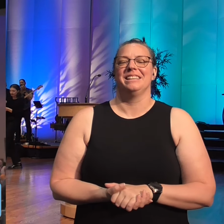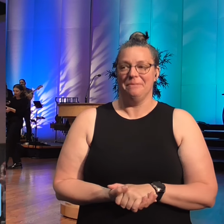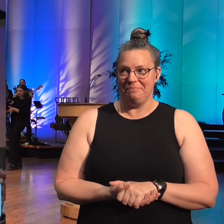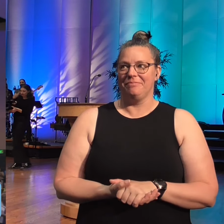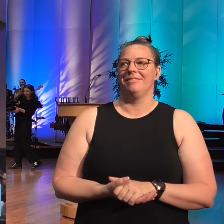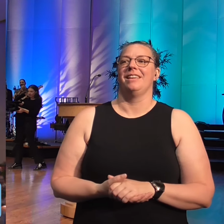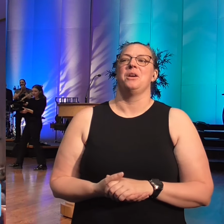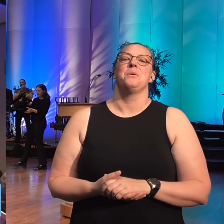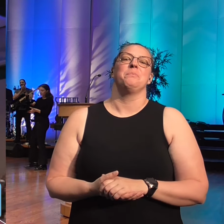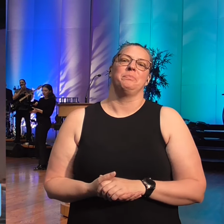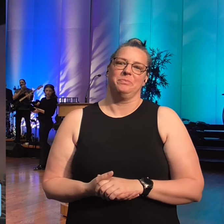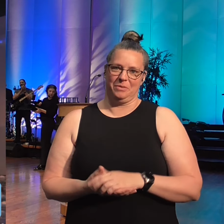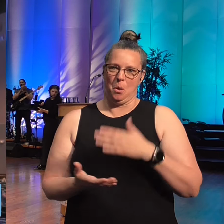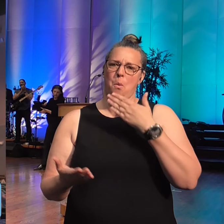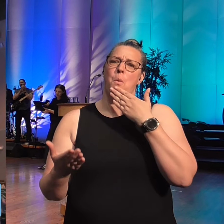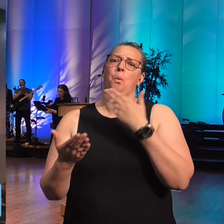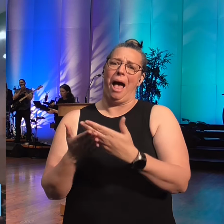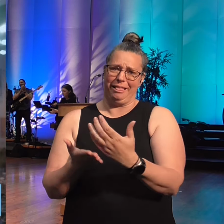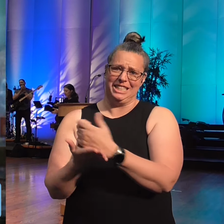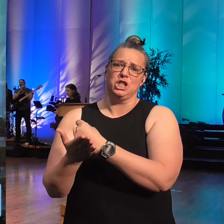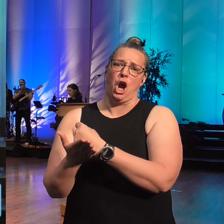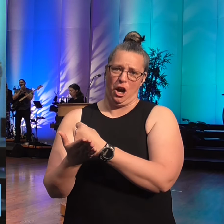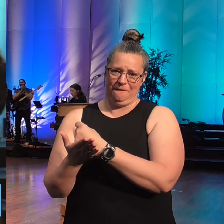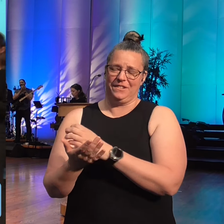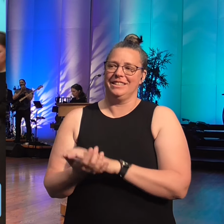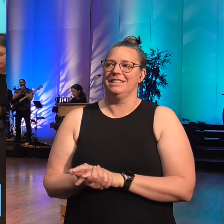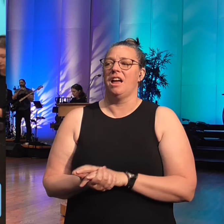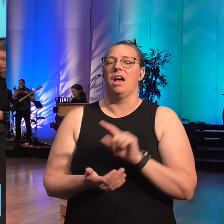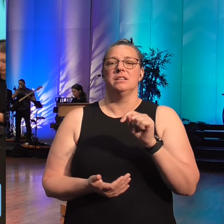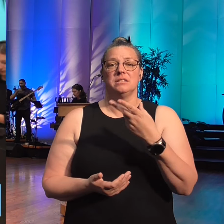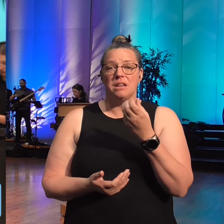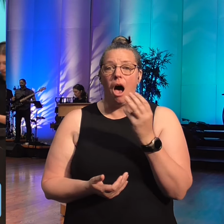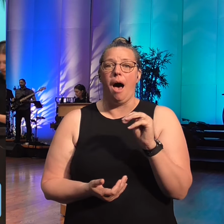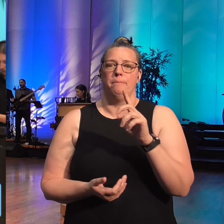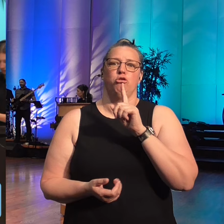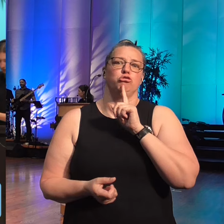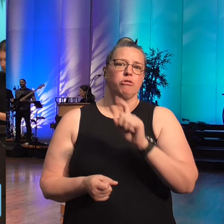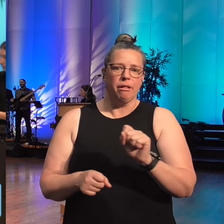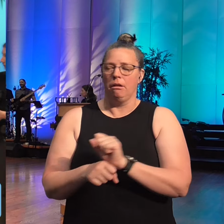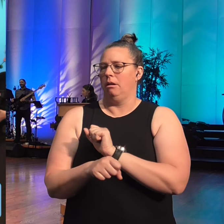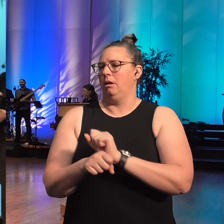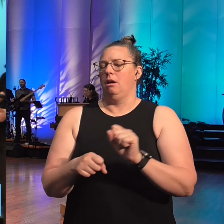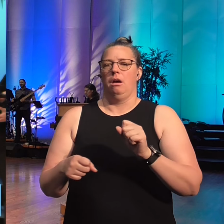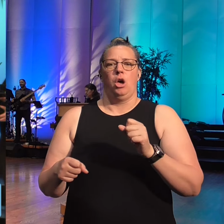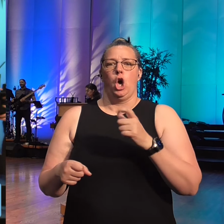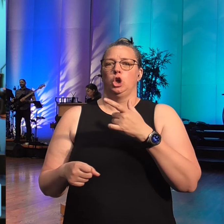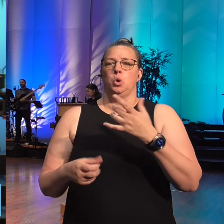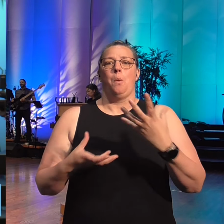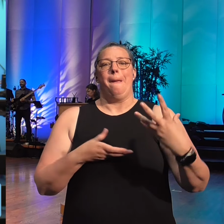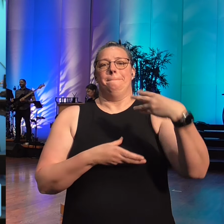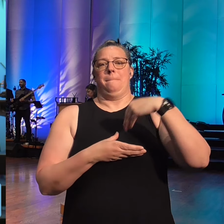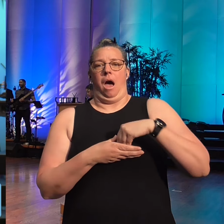Muy bien merecido vestido Tom eres realmente la encarnación de este premio y su intención Un